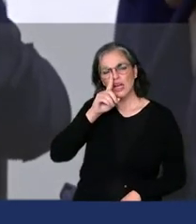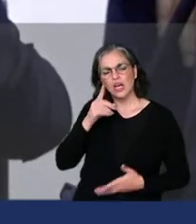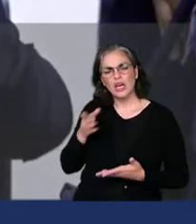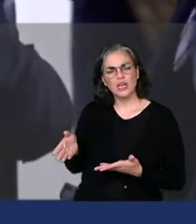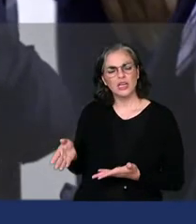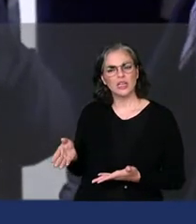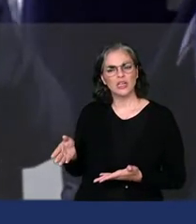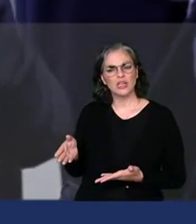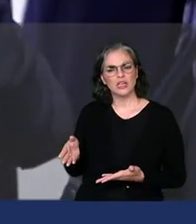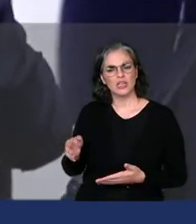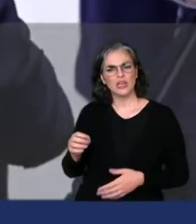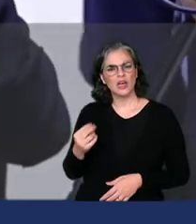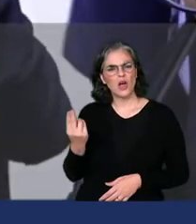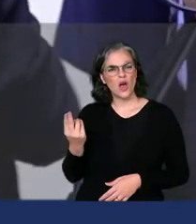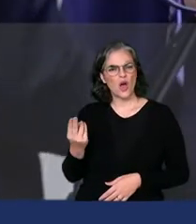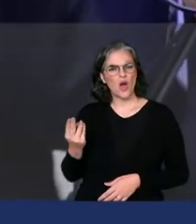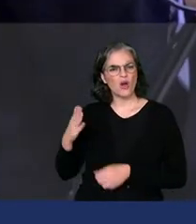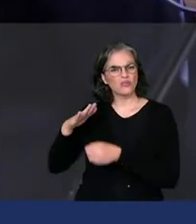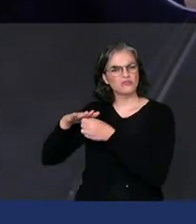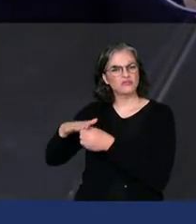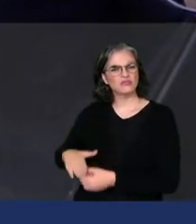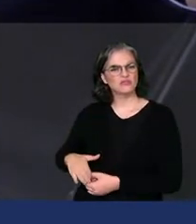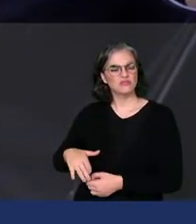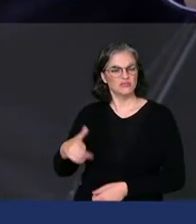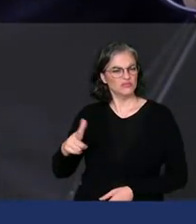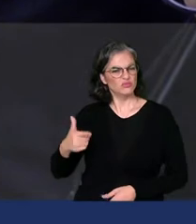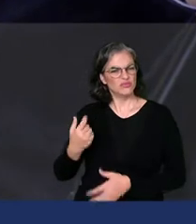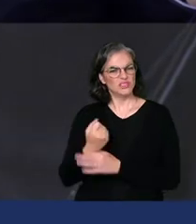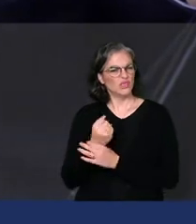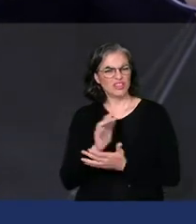PRÓPRIA VIDA? OU QUE ESSE SERVIDOR TEM QUE SER MENOSPREZADO, NÃO TEM QUE SER